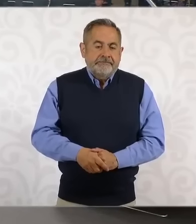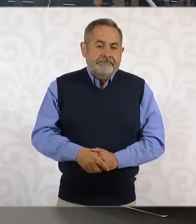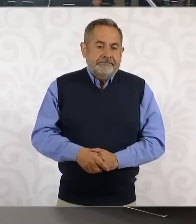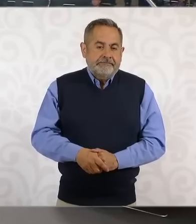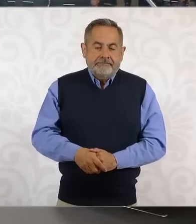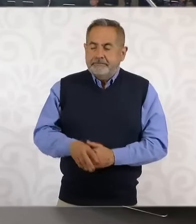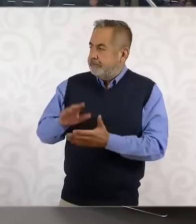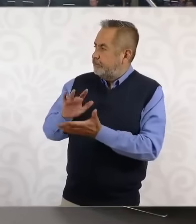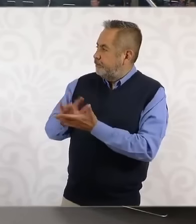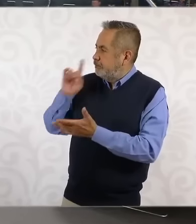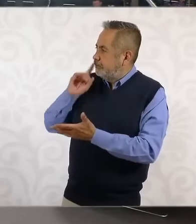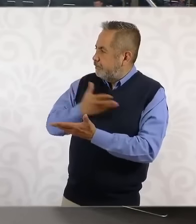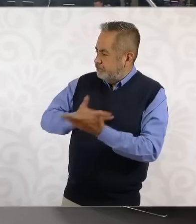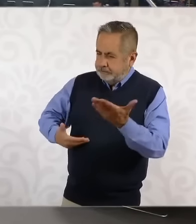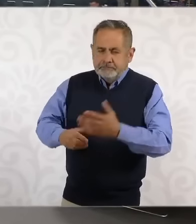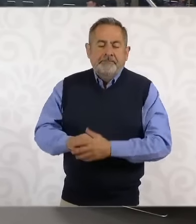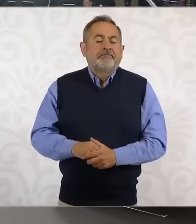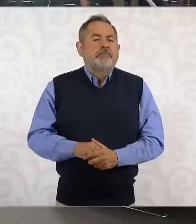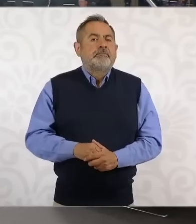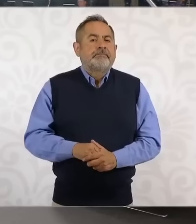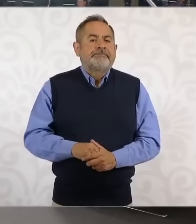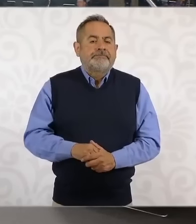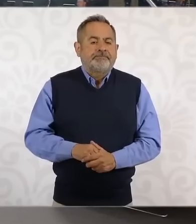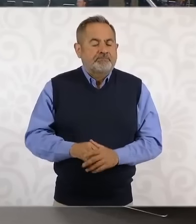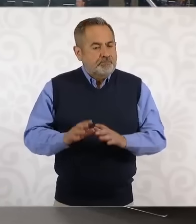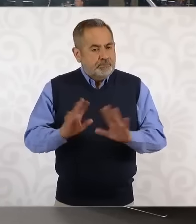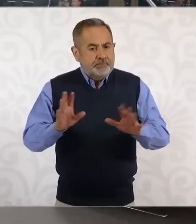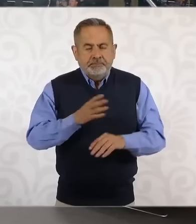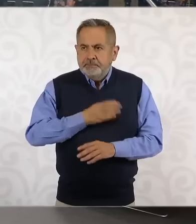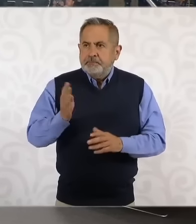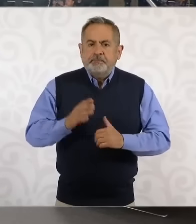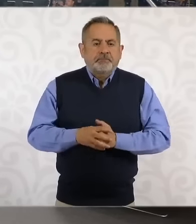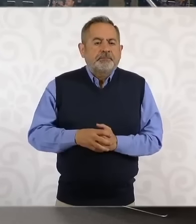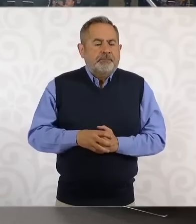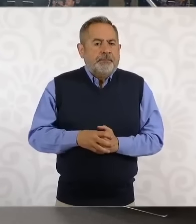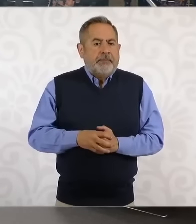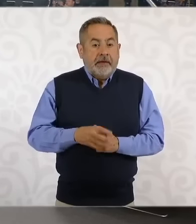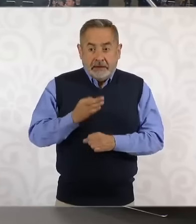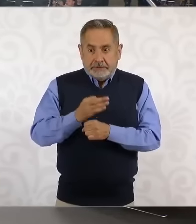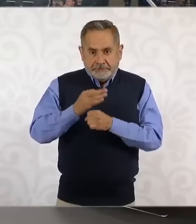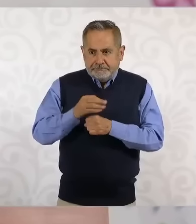Muchas gracias, presidenta. Bueno, pues este programa pone en el centro a mujeres productoras